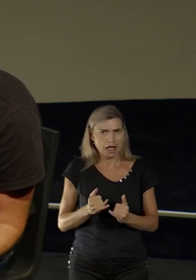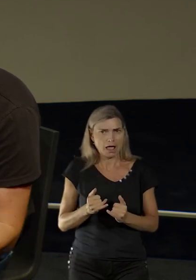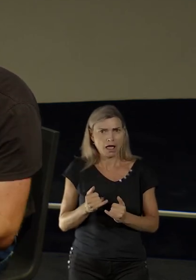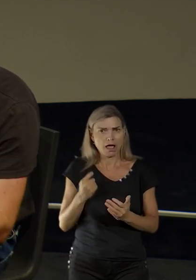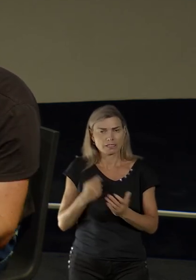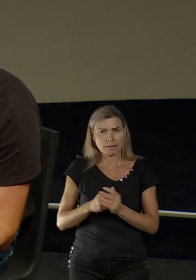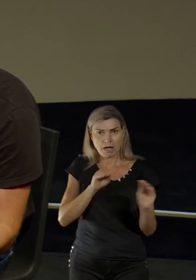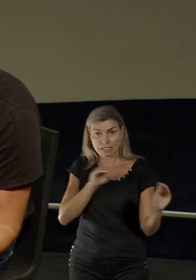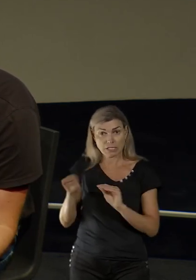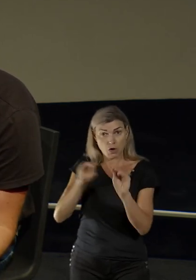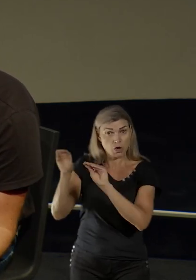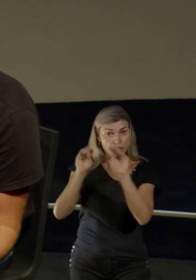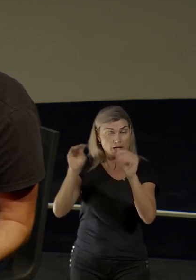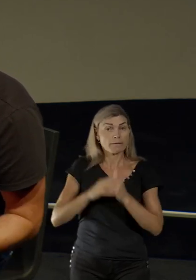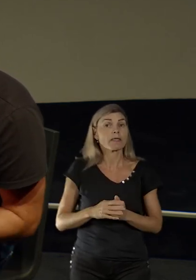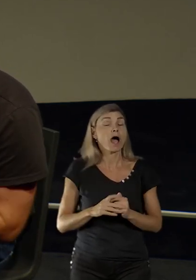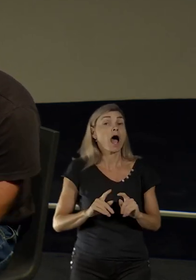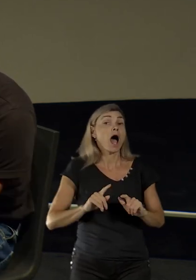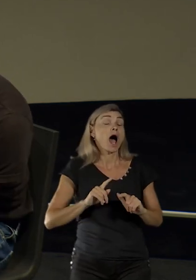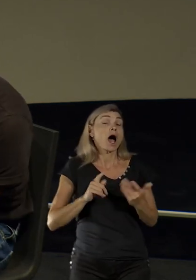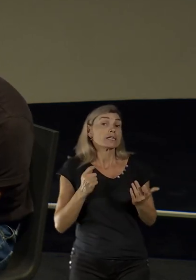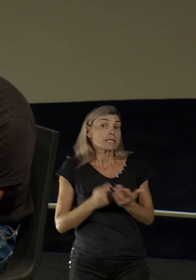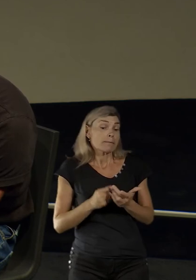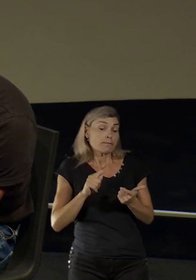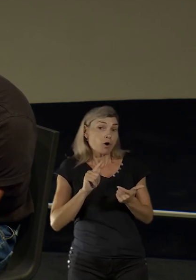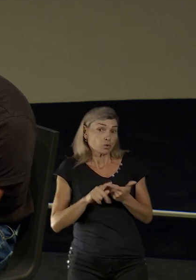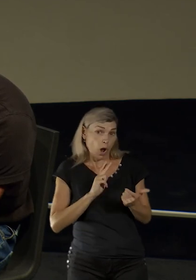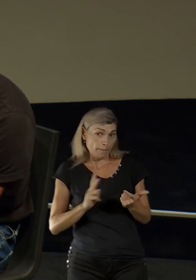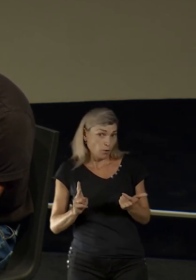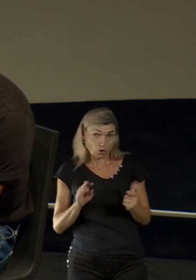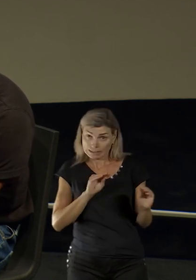Protože jinej rozměr už není. Samozřejmě se všemi důsledky toho, že potom